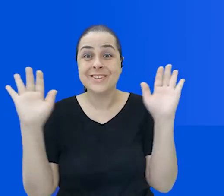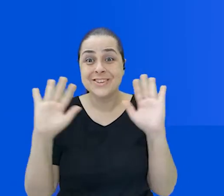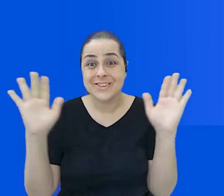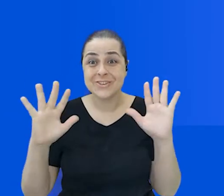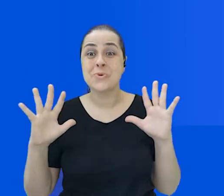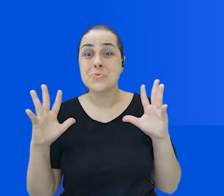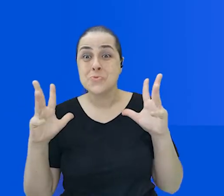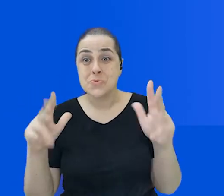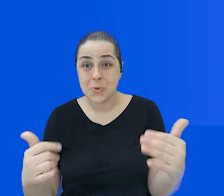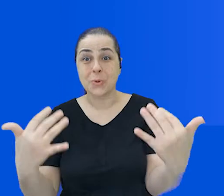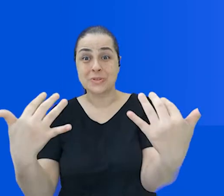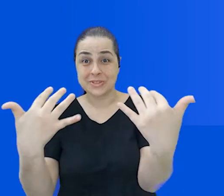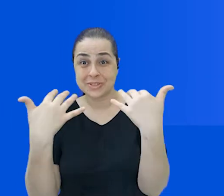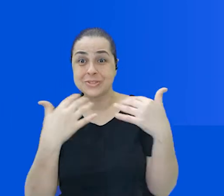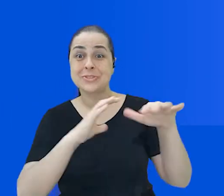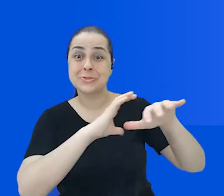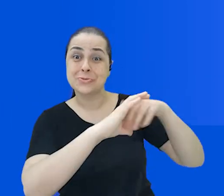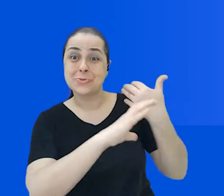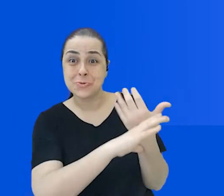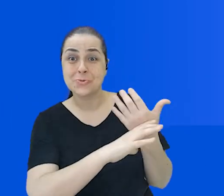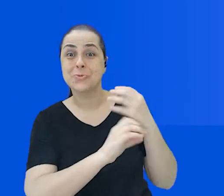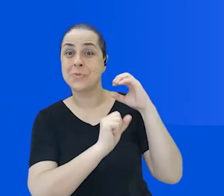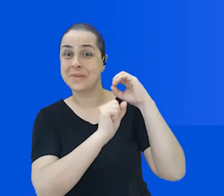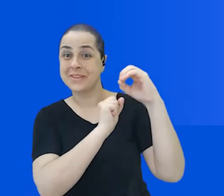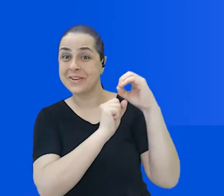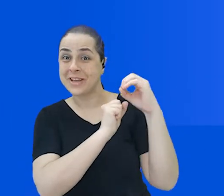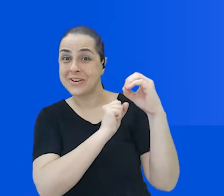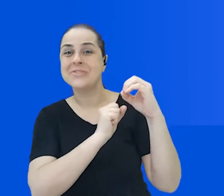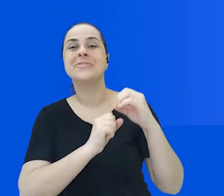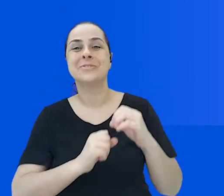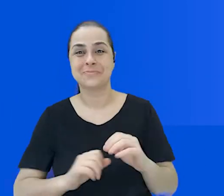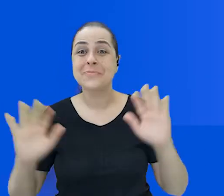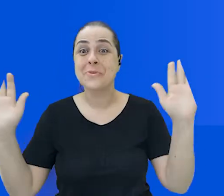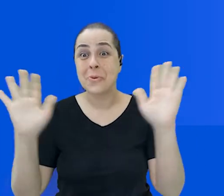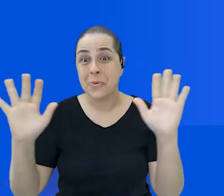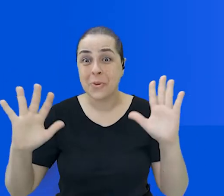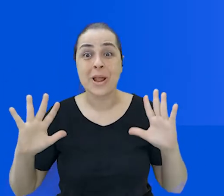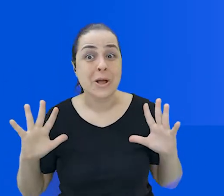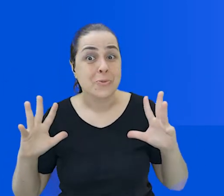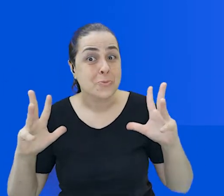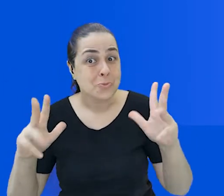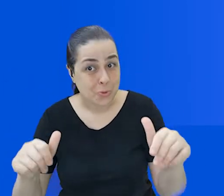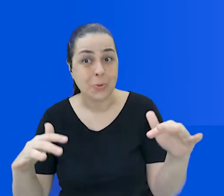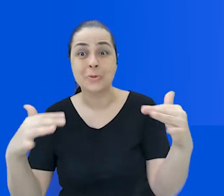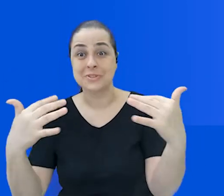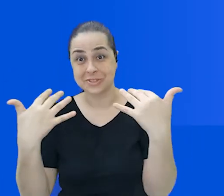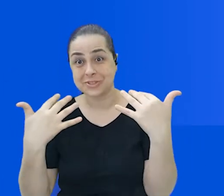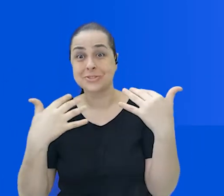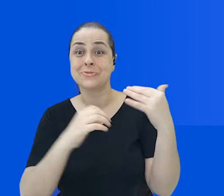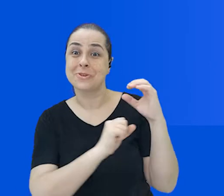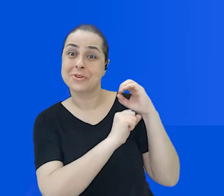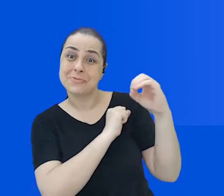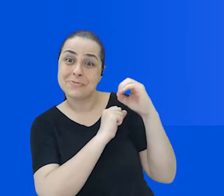Olá, todo mundo assistindo o Hnagout Carlotas. Olá para todo mundo que está ouvindo o Hangout Carlotas.